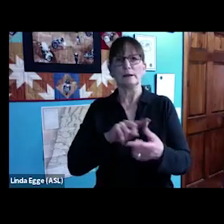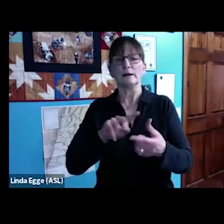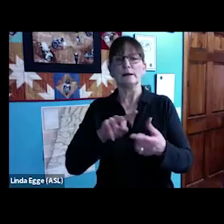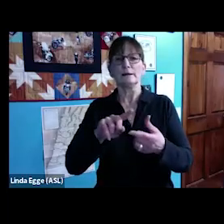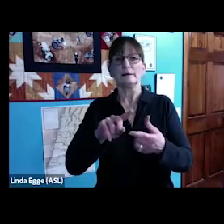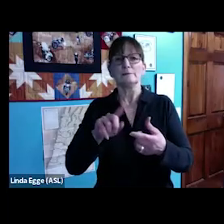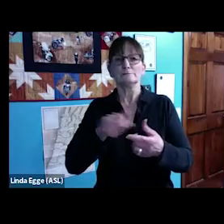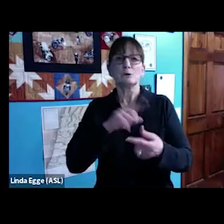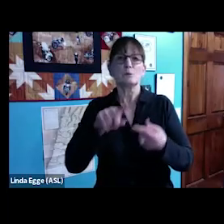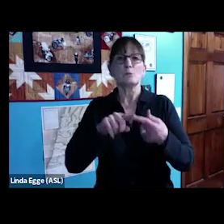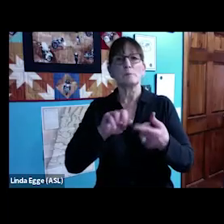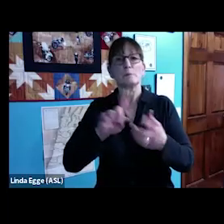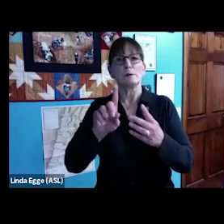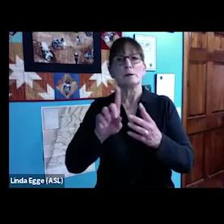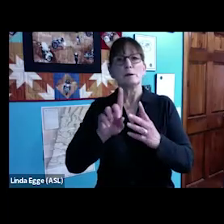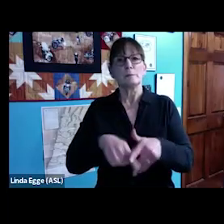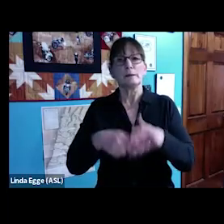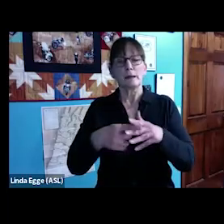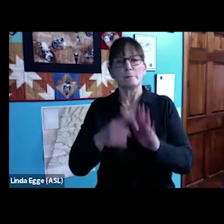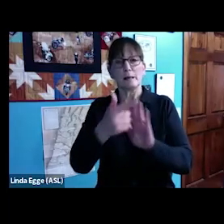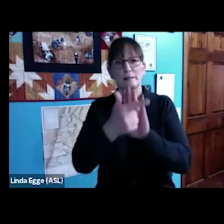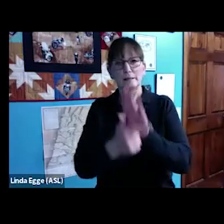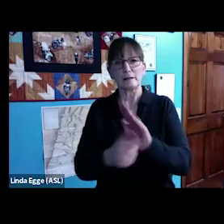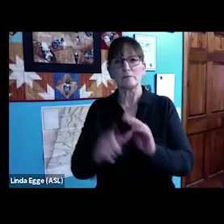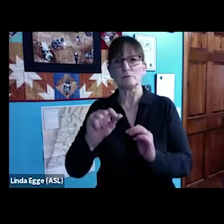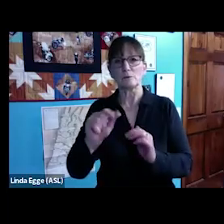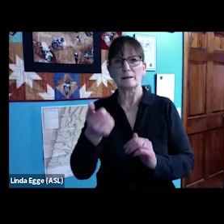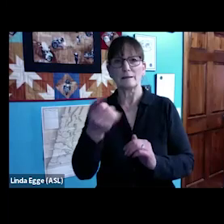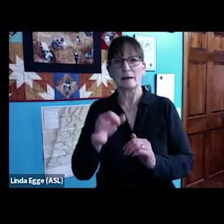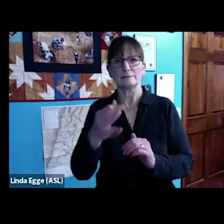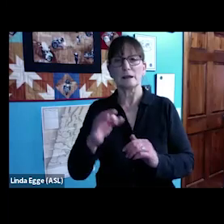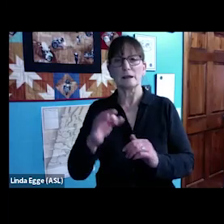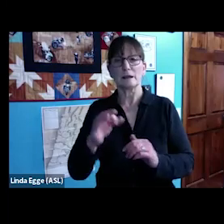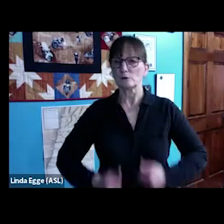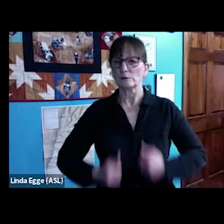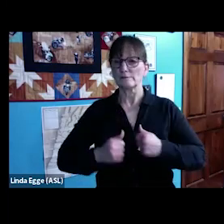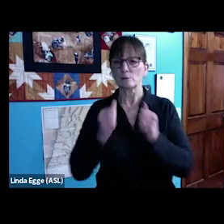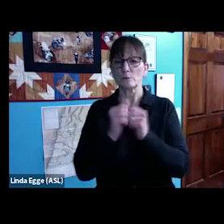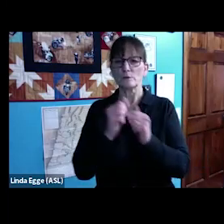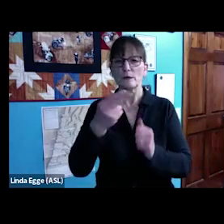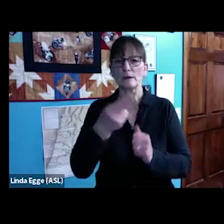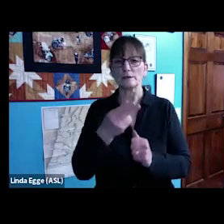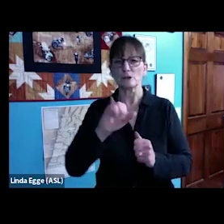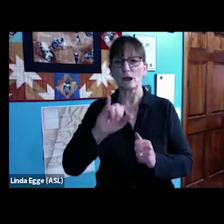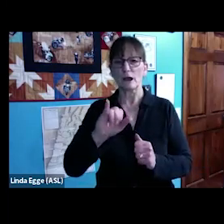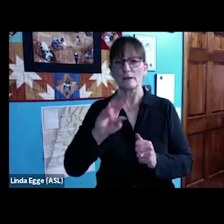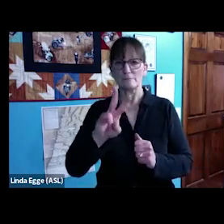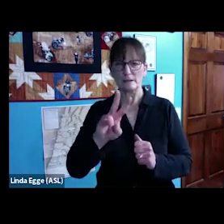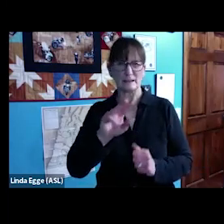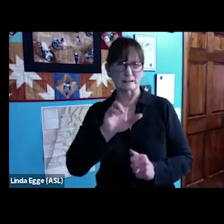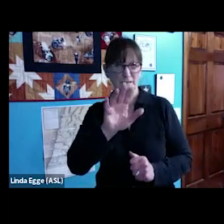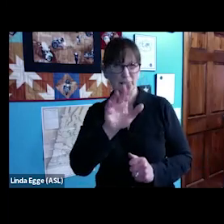Entonces, dicho esto, normalmente envío la solicitud en línea el mismo día que entrego el paquete en papel,